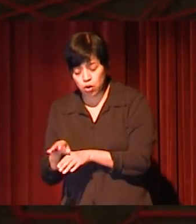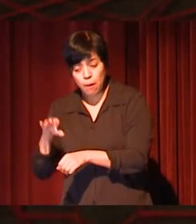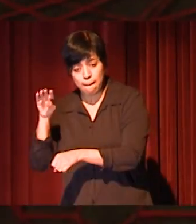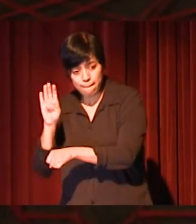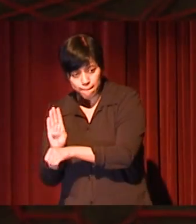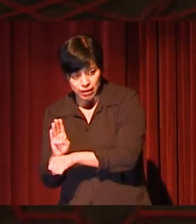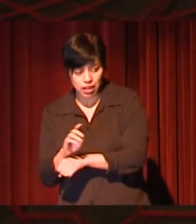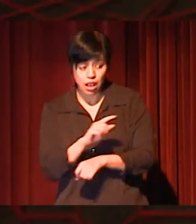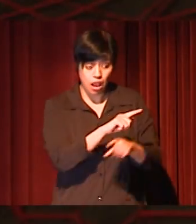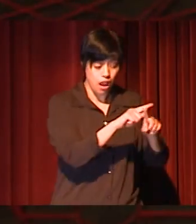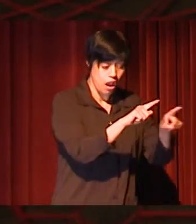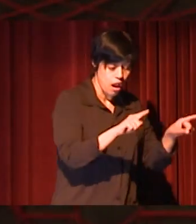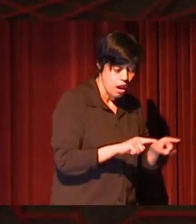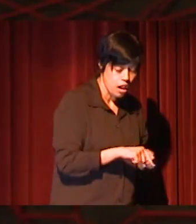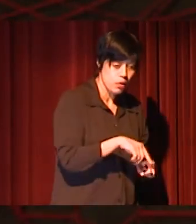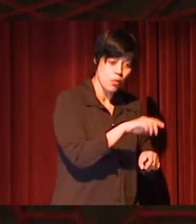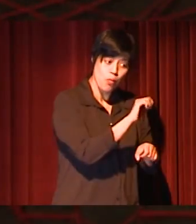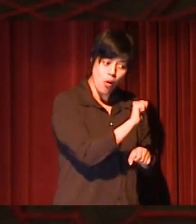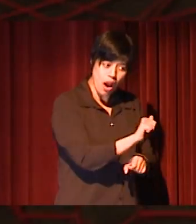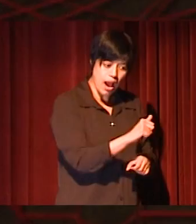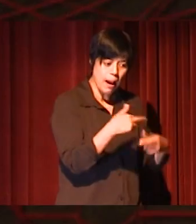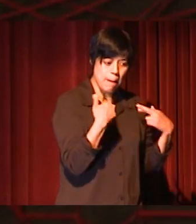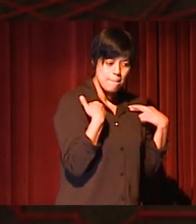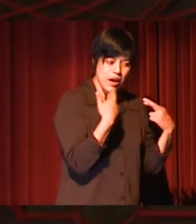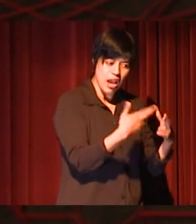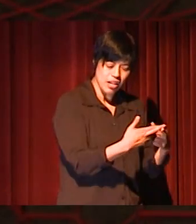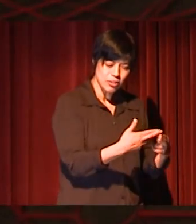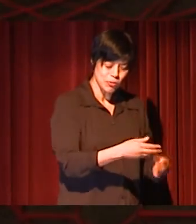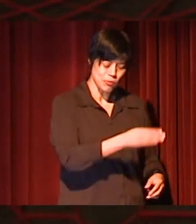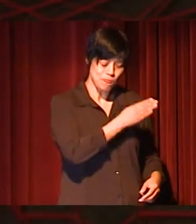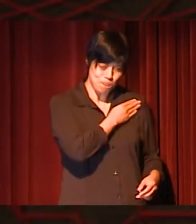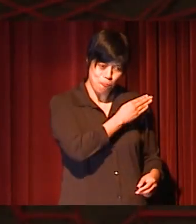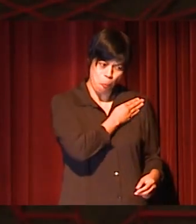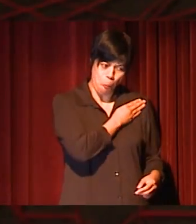Al grupo A le asignaron profesores a los que les había ido muy bien en sus evaluaciones.